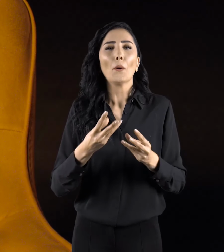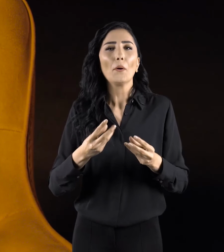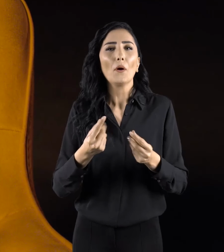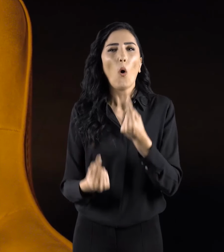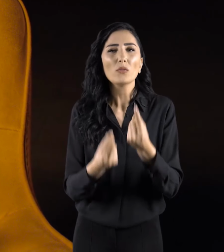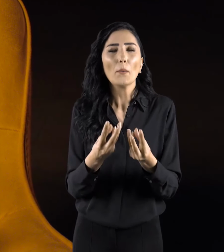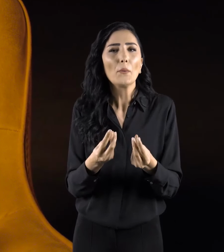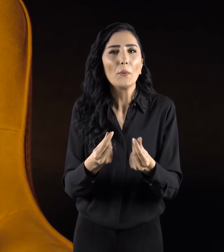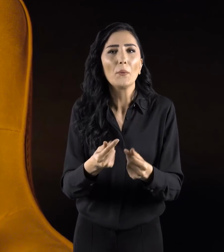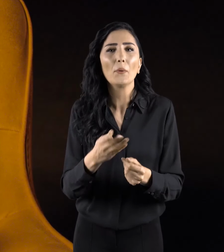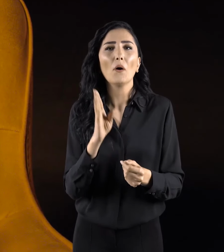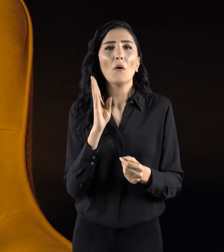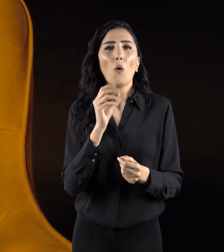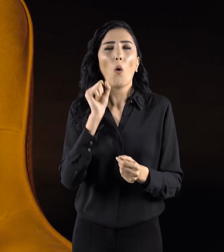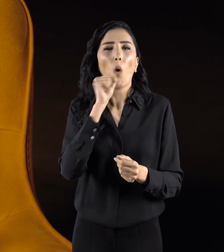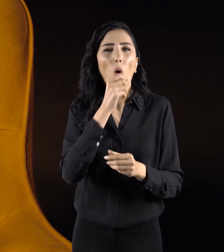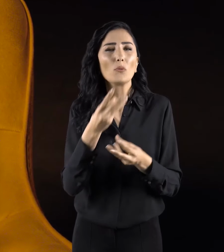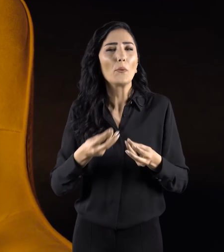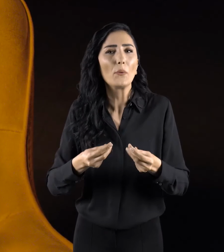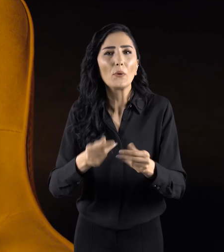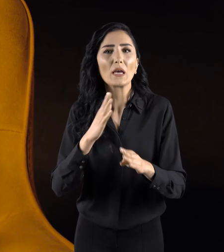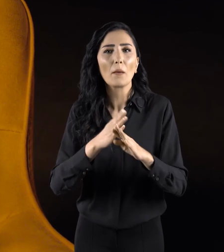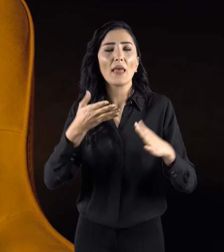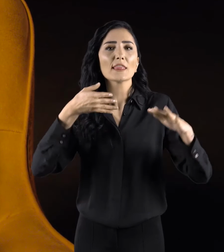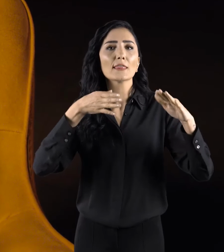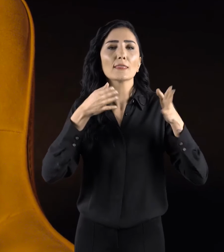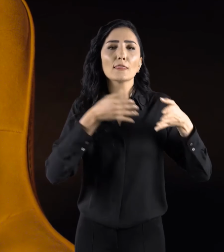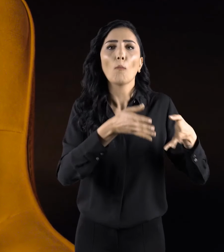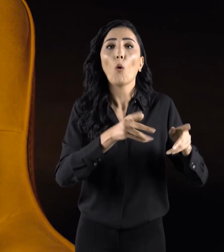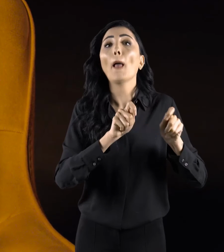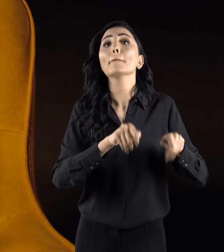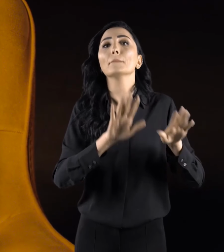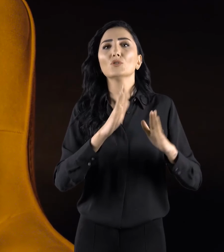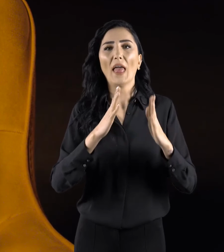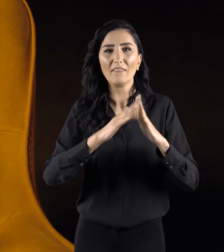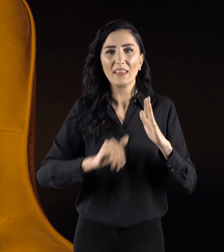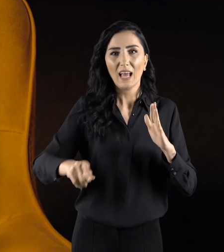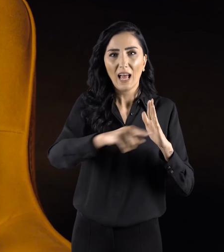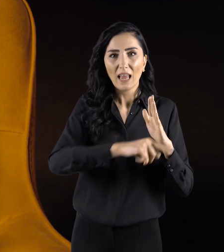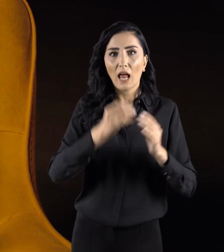yakınına yaklaştırmayacağız. Saman gibi odun gibi ürünleri depolamayacağız.